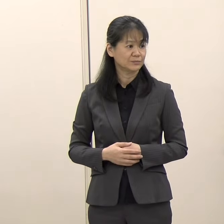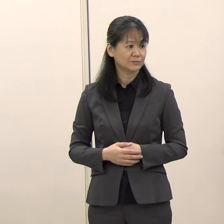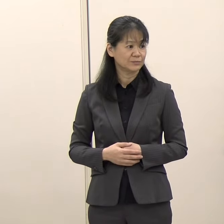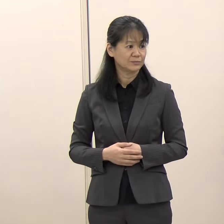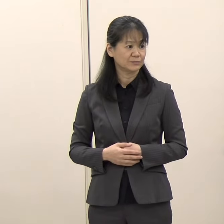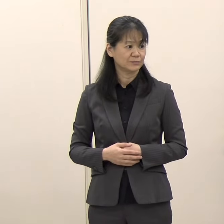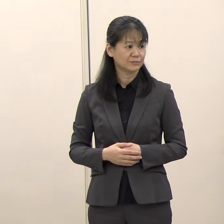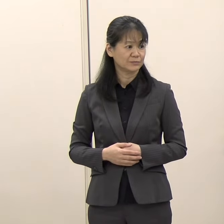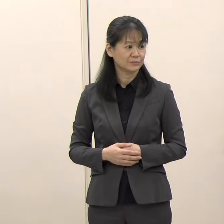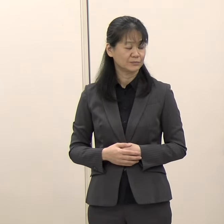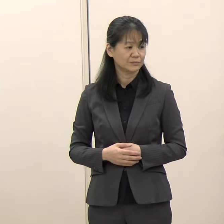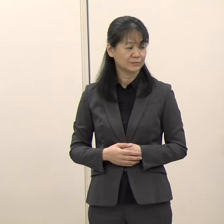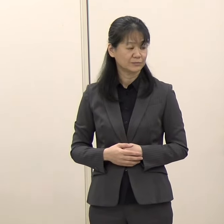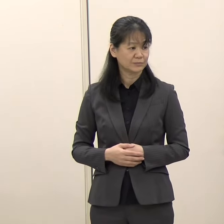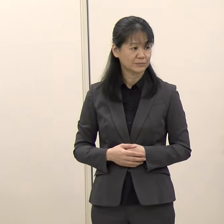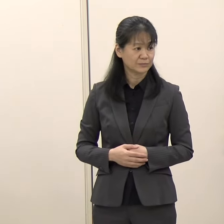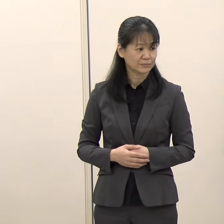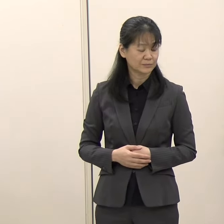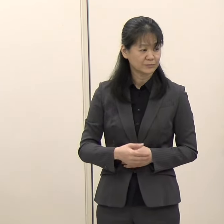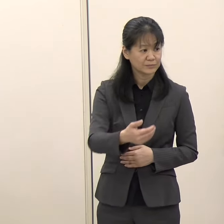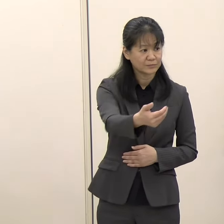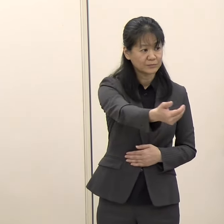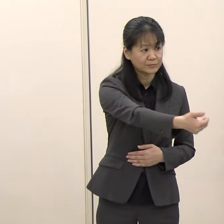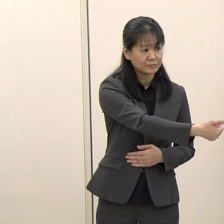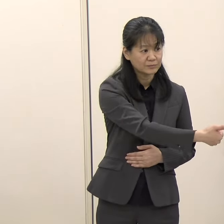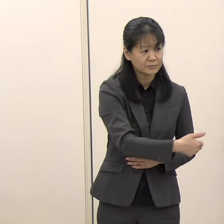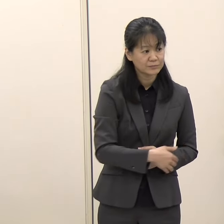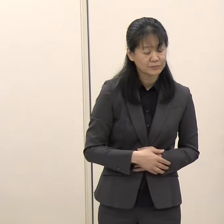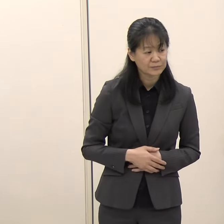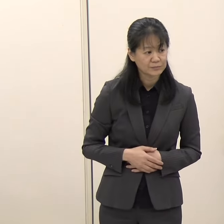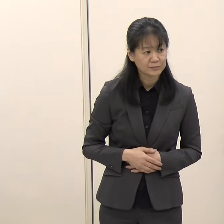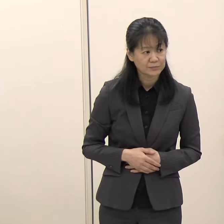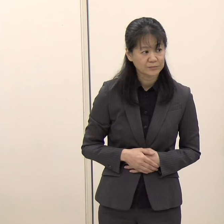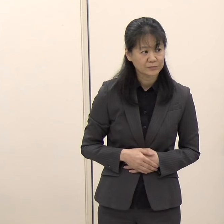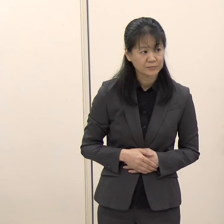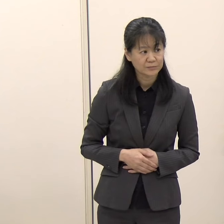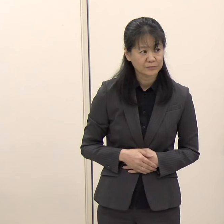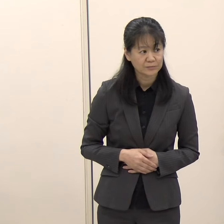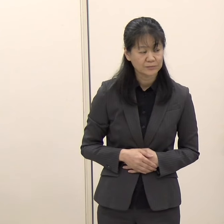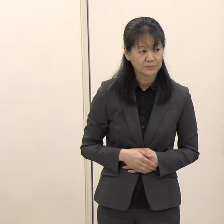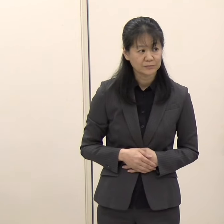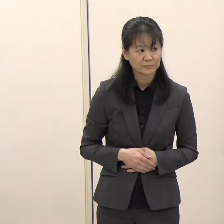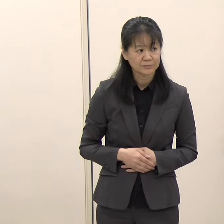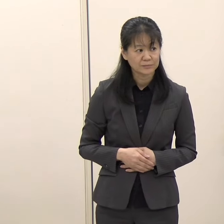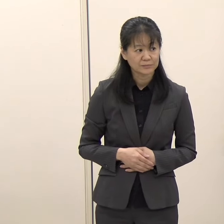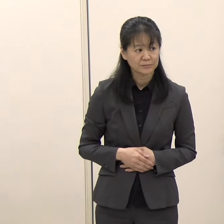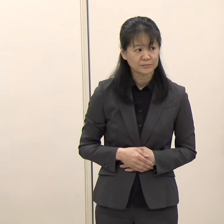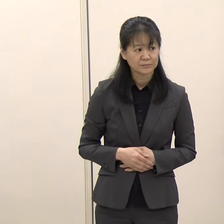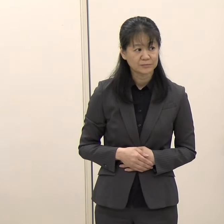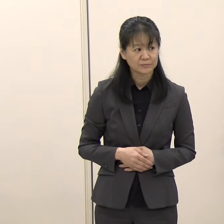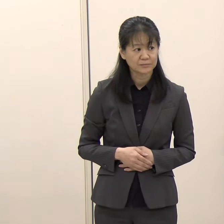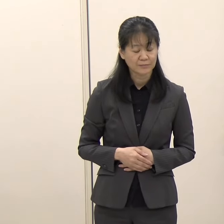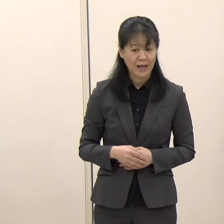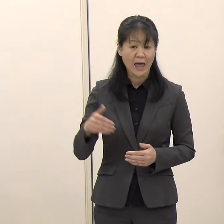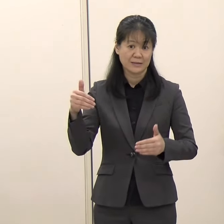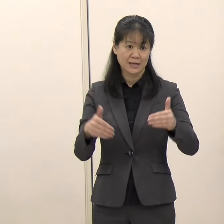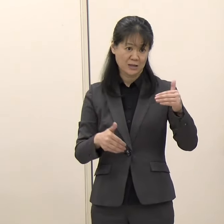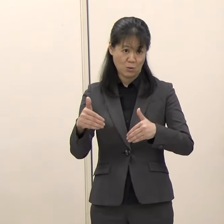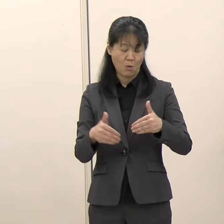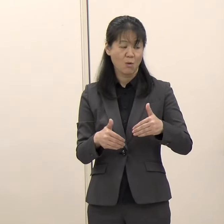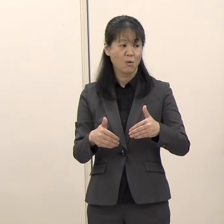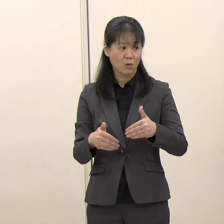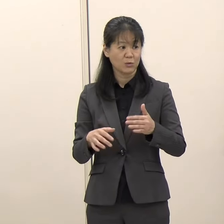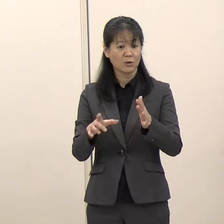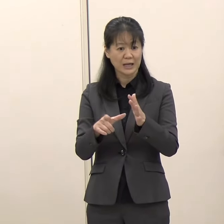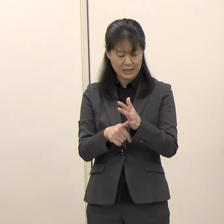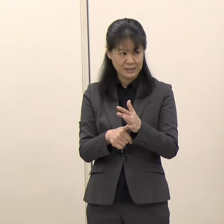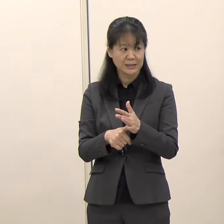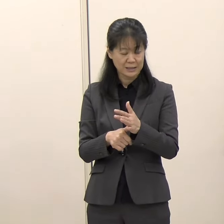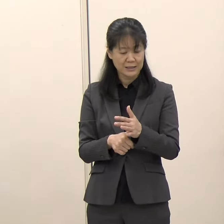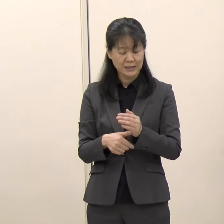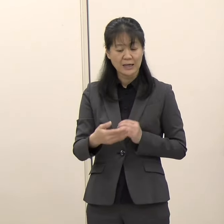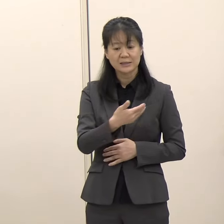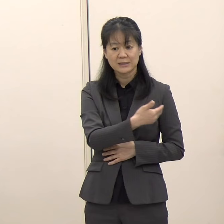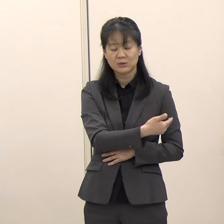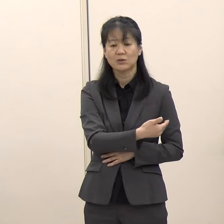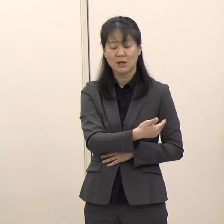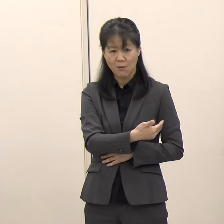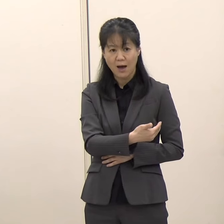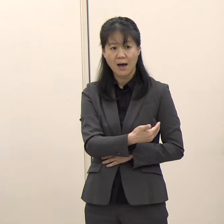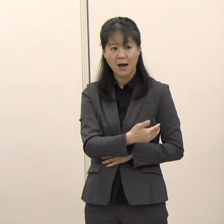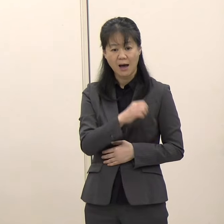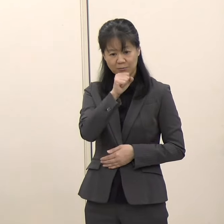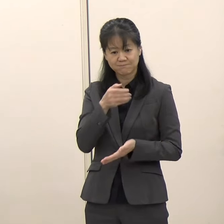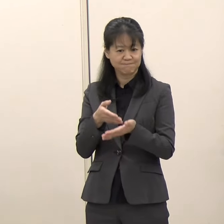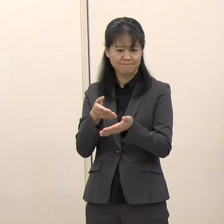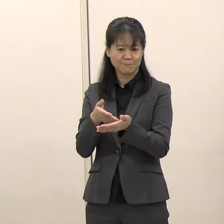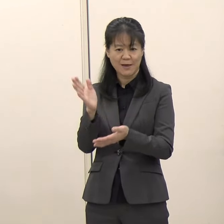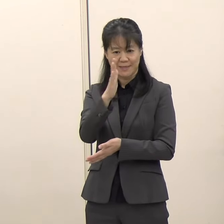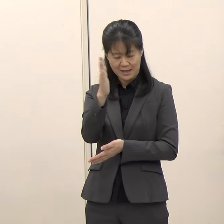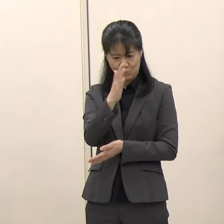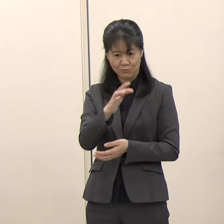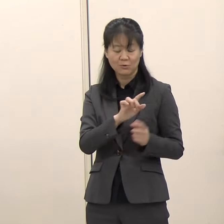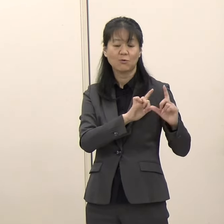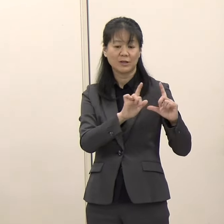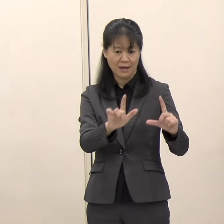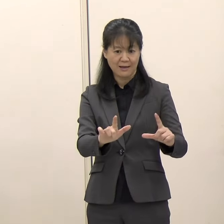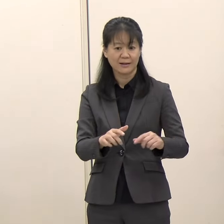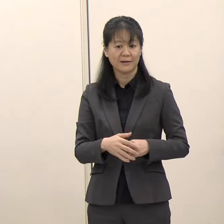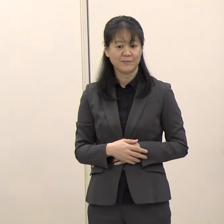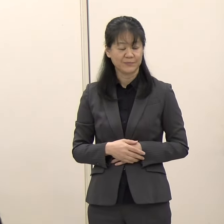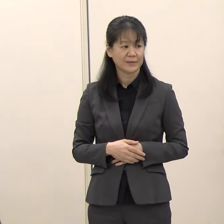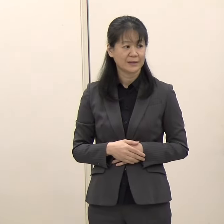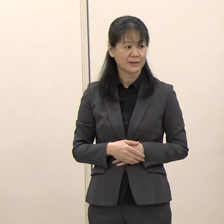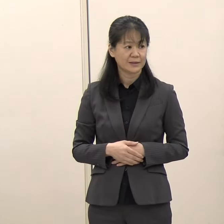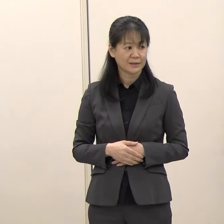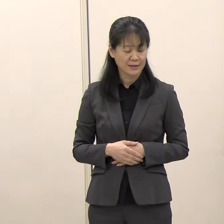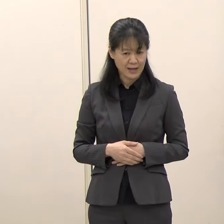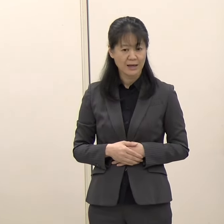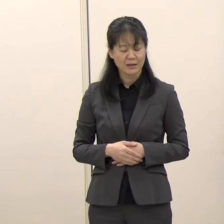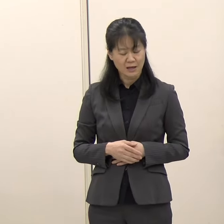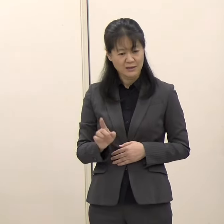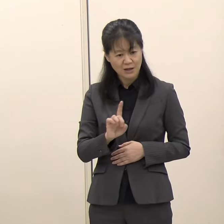（朝日新聞）先ほどの衆院選の話に戻りますが、知事としてマイクを握られることは今のところご予定はないということですが、そうなるとどういった形で応援されることになりますか。